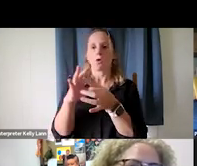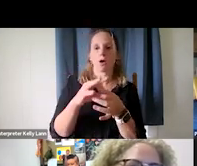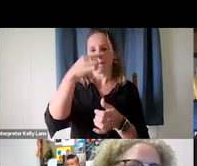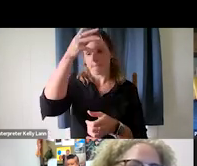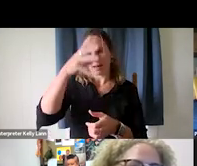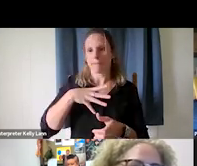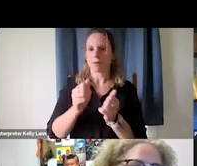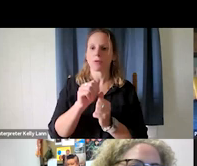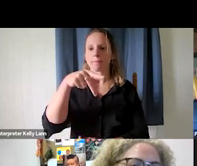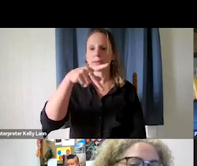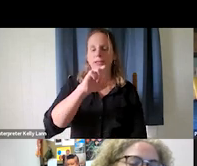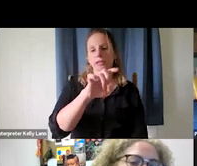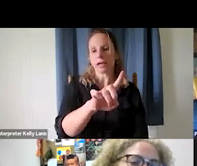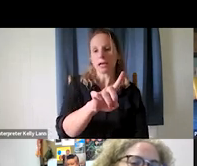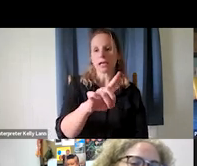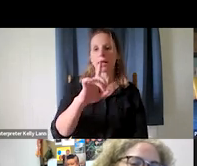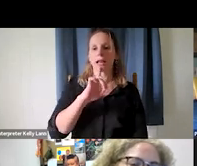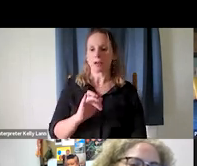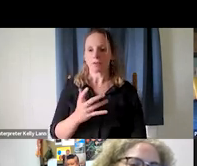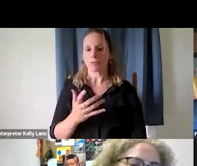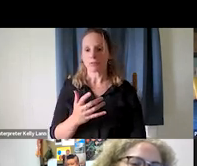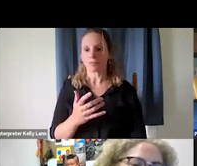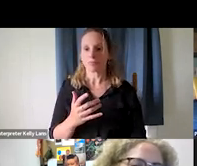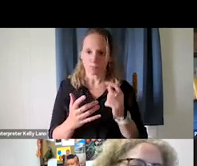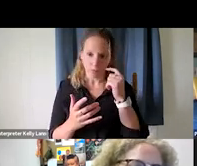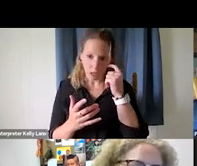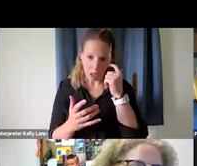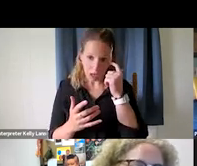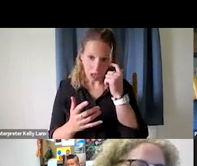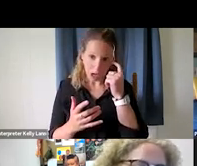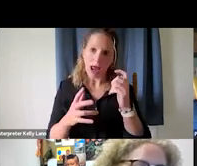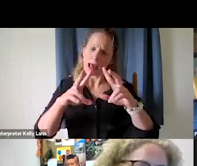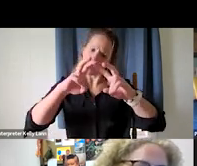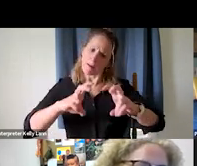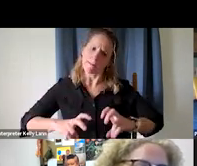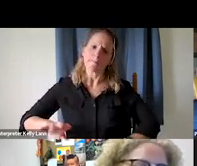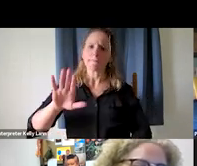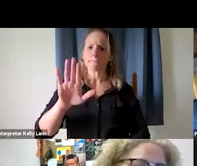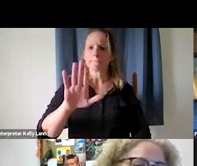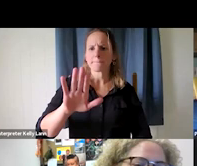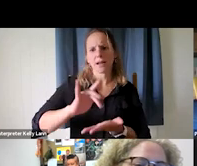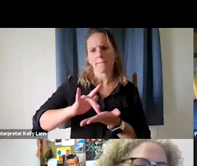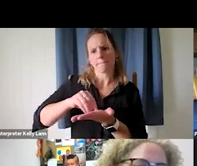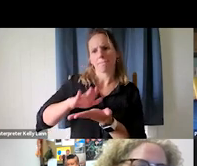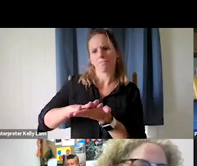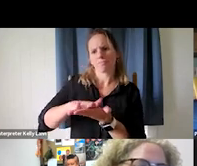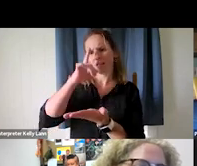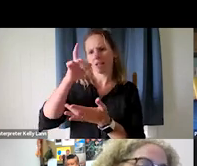Así que en realidad, para destrozar su historial médico porque no podía ocultarlo,